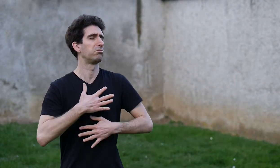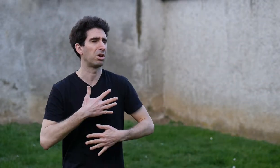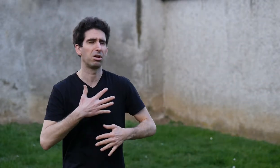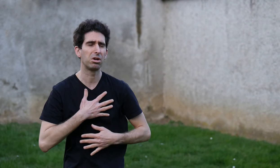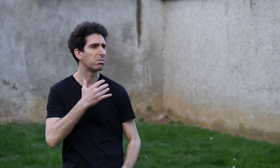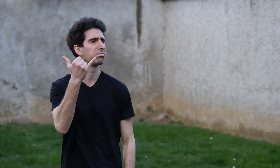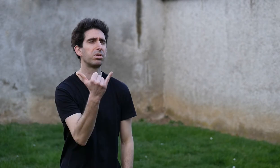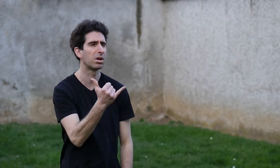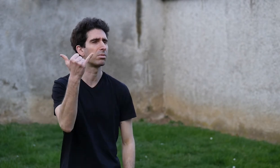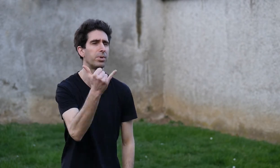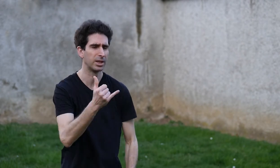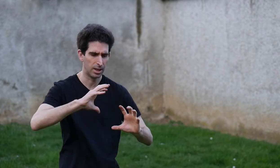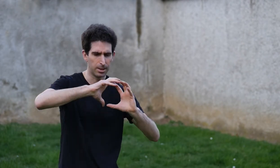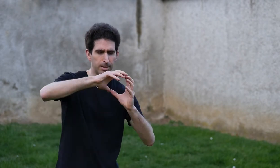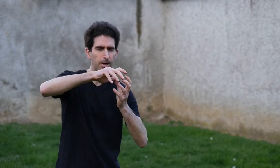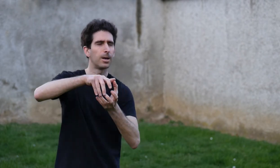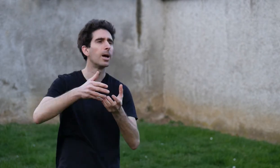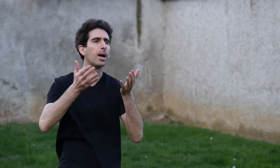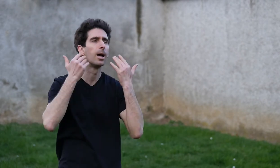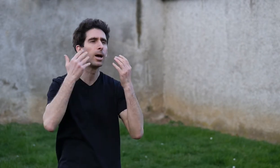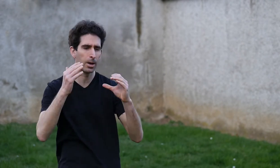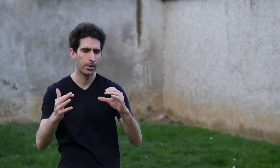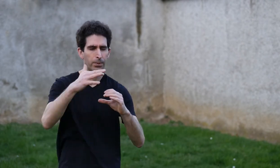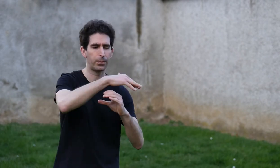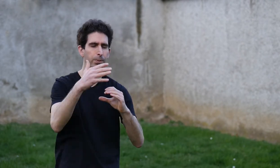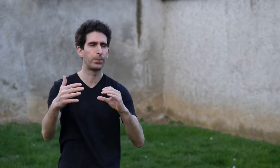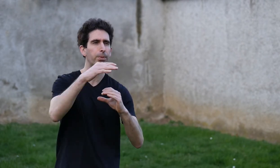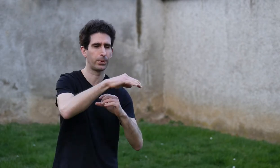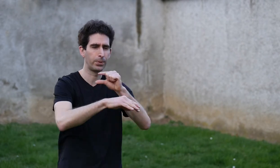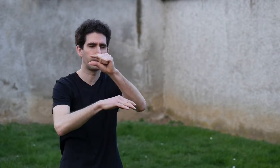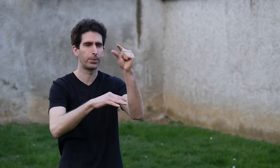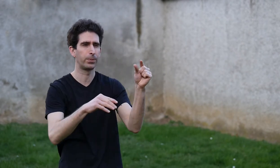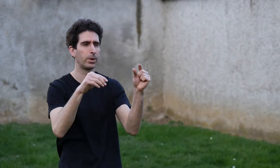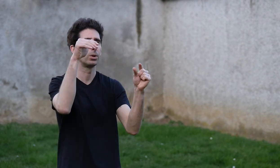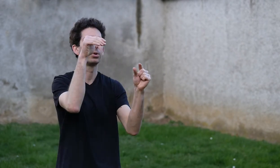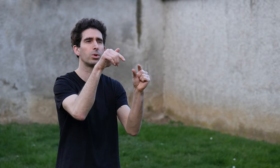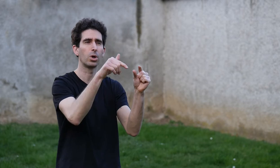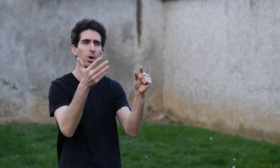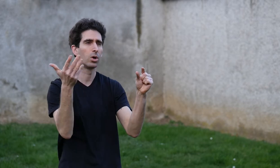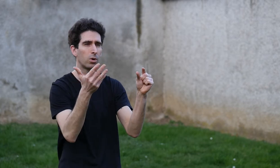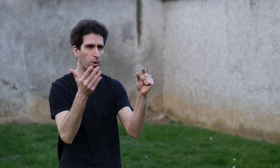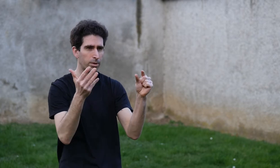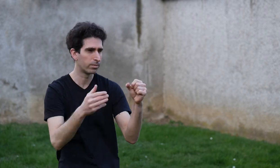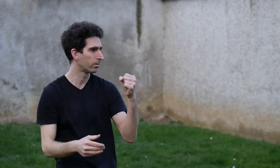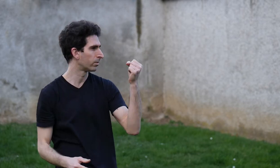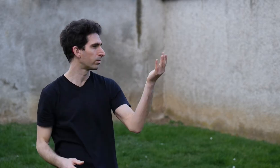Inutile d'avoir peur. Par-dessus l'atmosphère terrestre se situe la couche d'ozone.